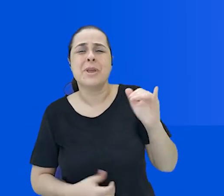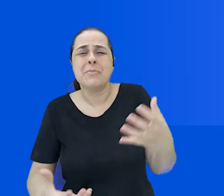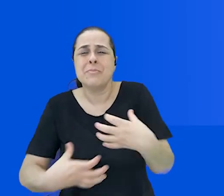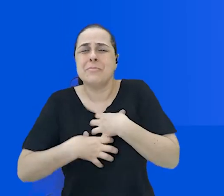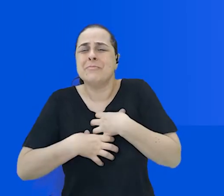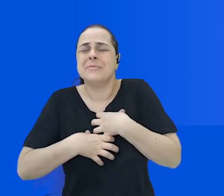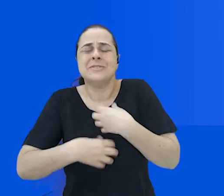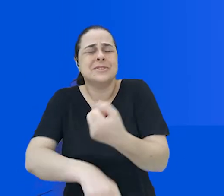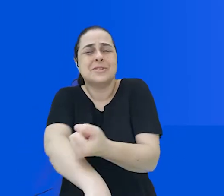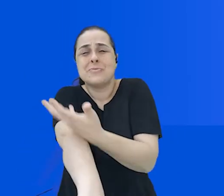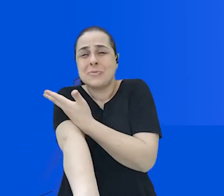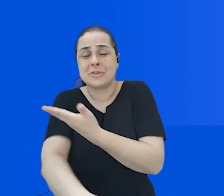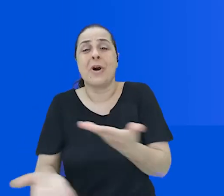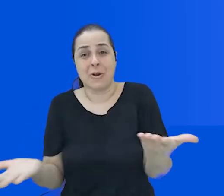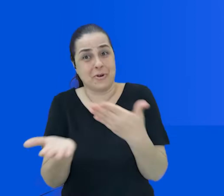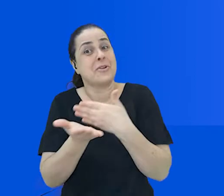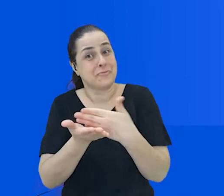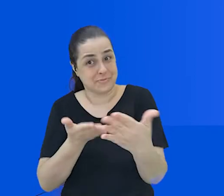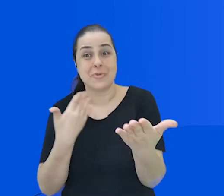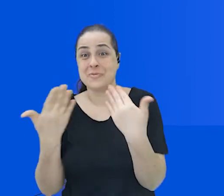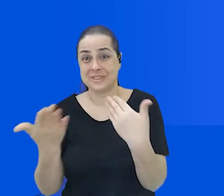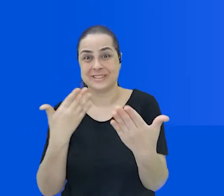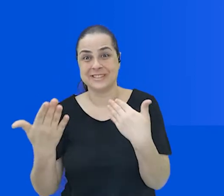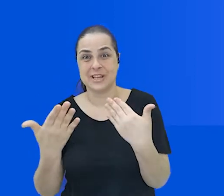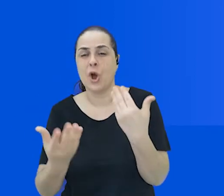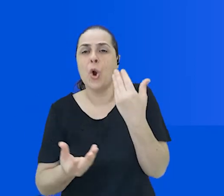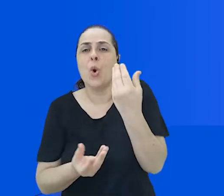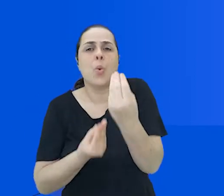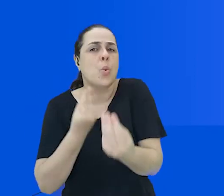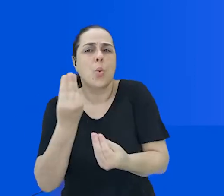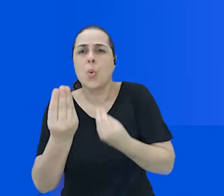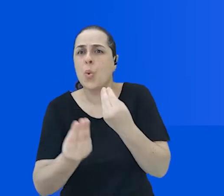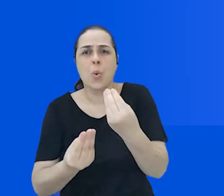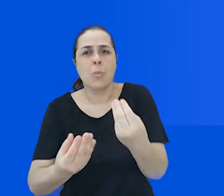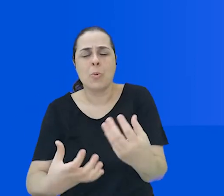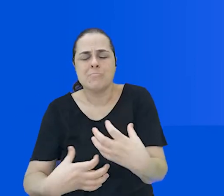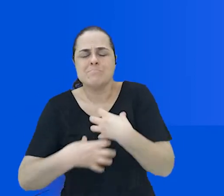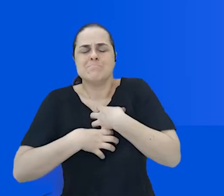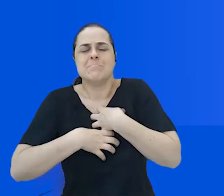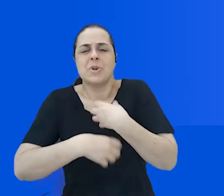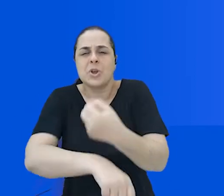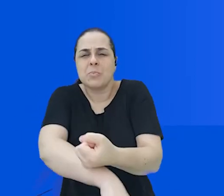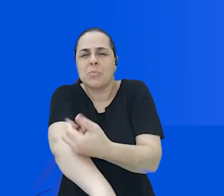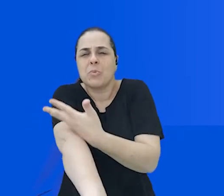Então vamos puxar o papo porque, como as nossas emoções nos atravessam e nos tomam.